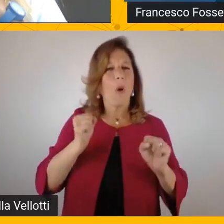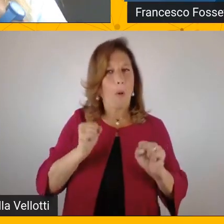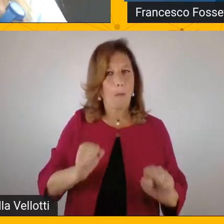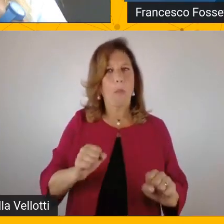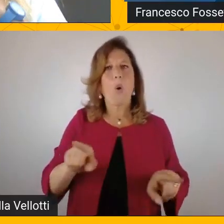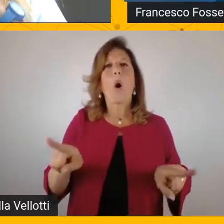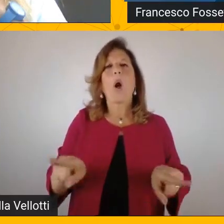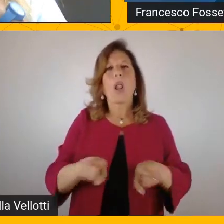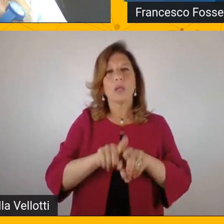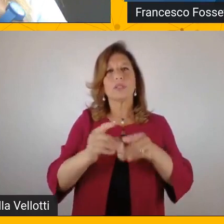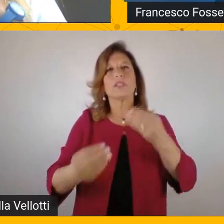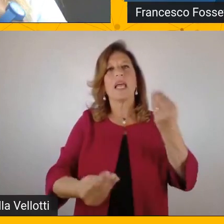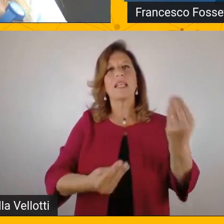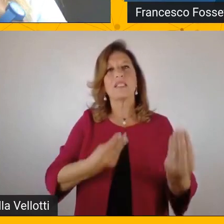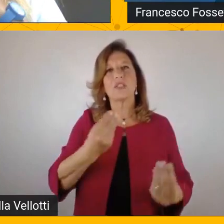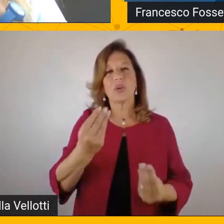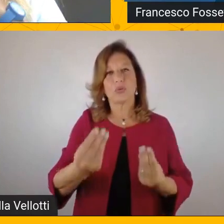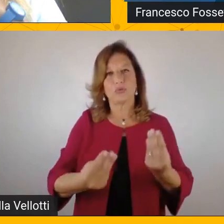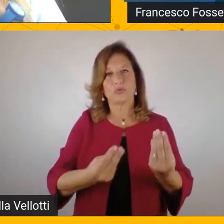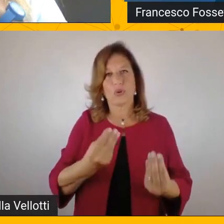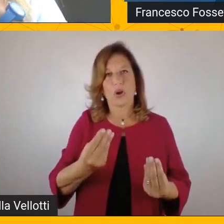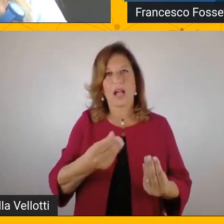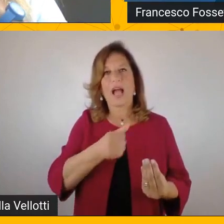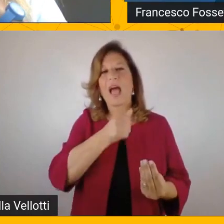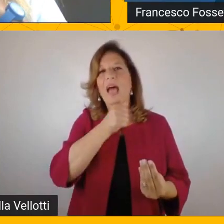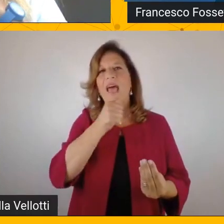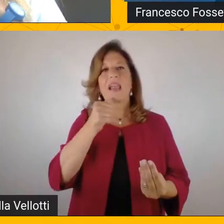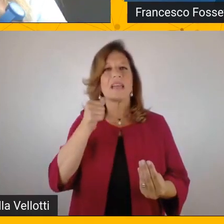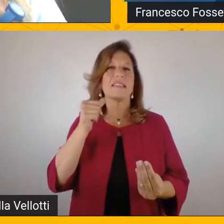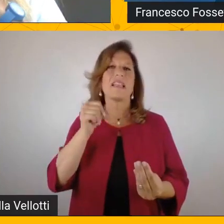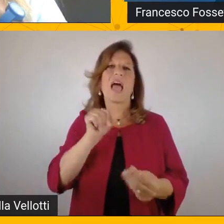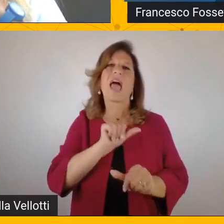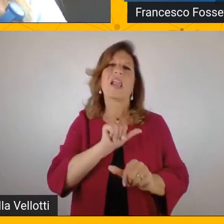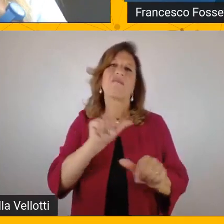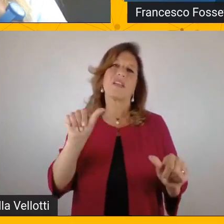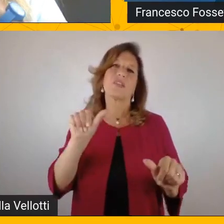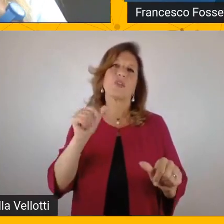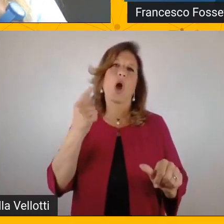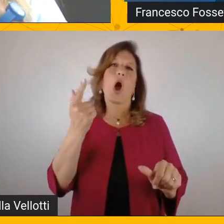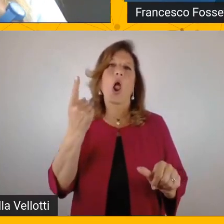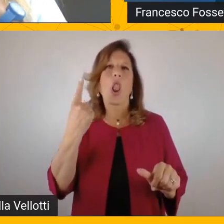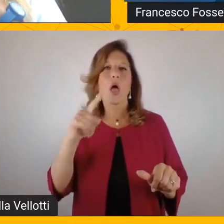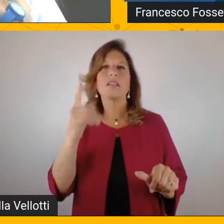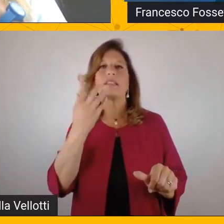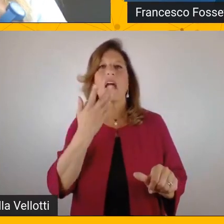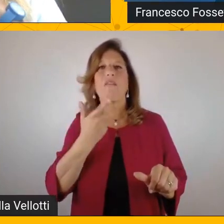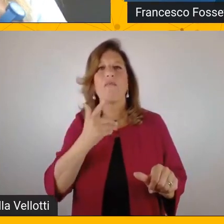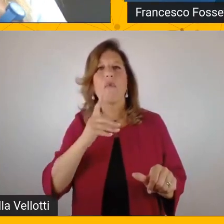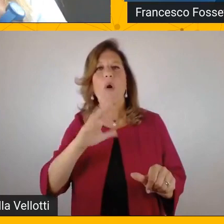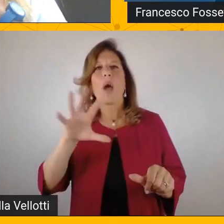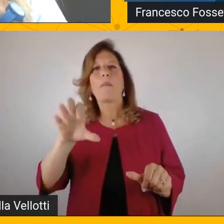nessuna possibilità all'interno del gioco è semplicemente un